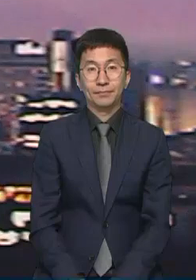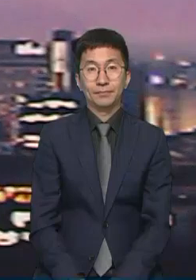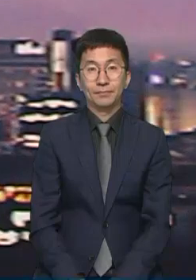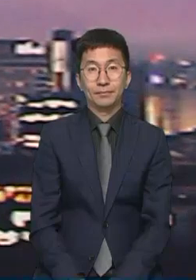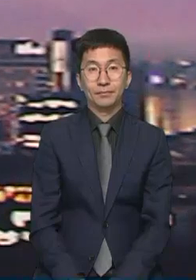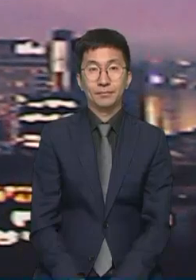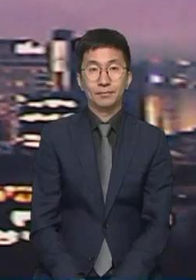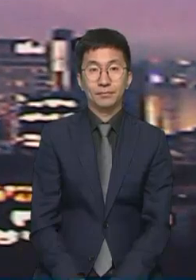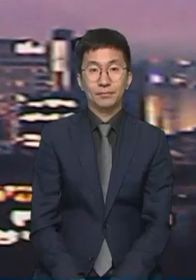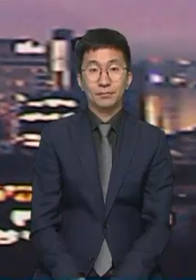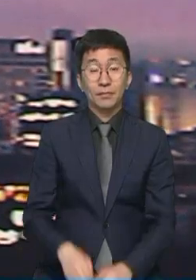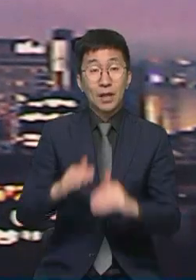(앵커) 이 내용 취재한 박예린 기자 나와 있습니다.